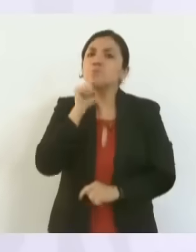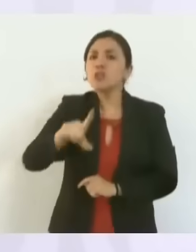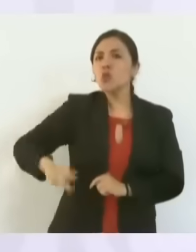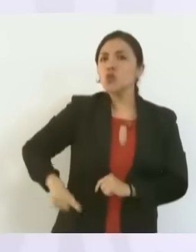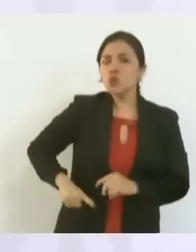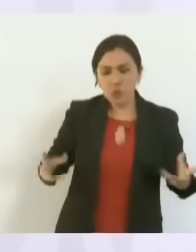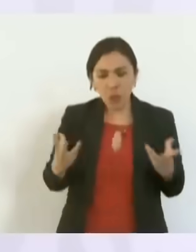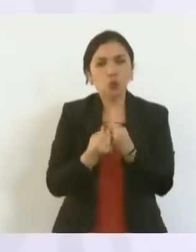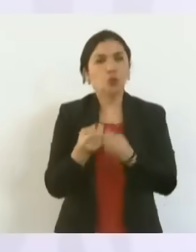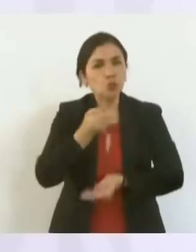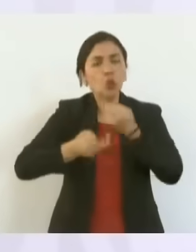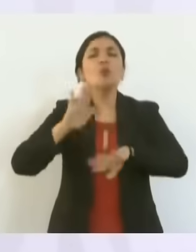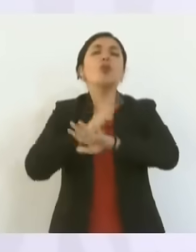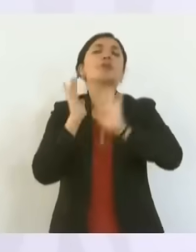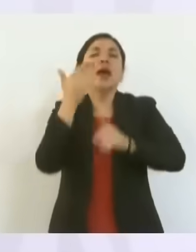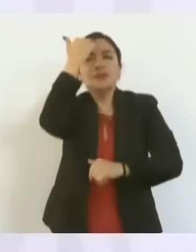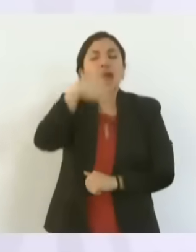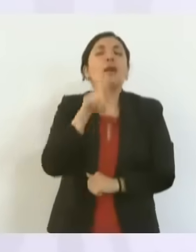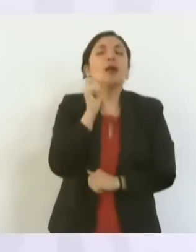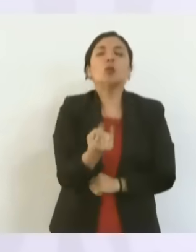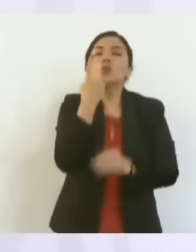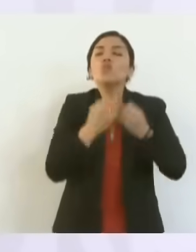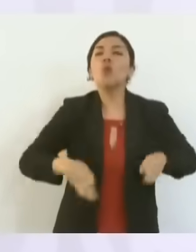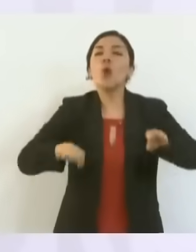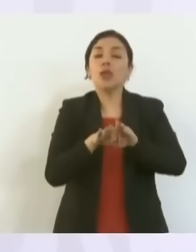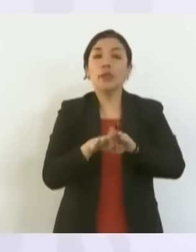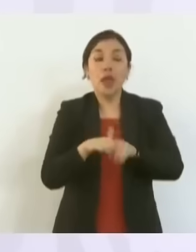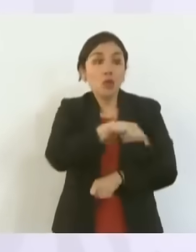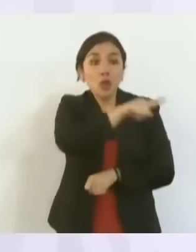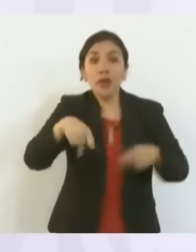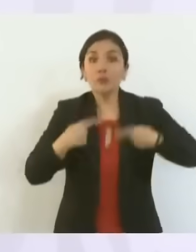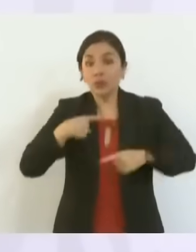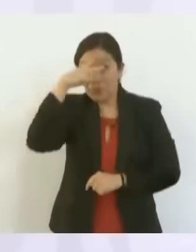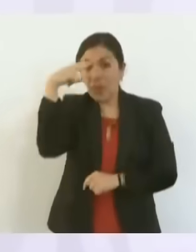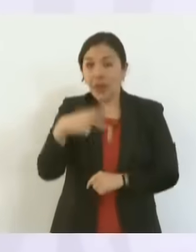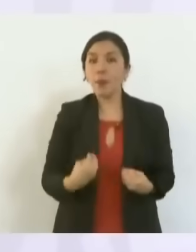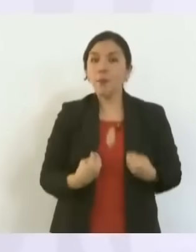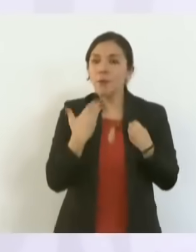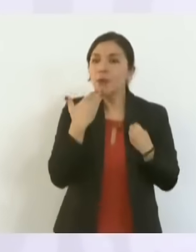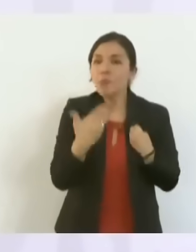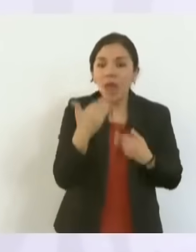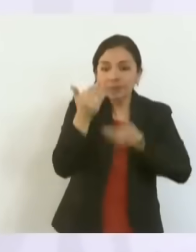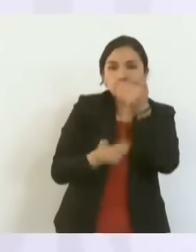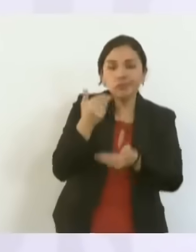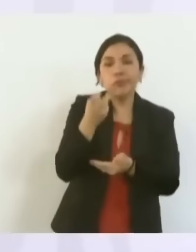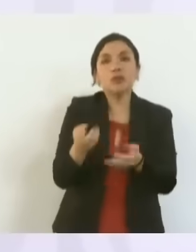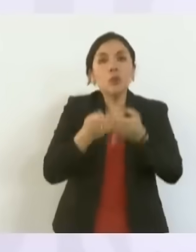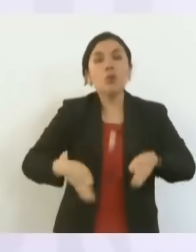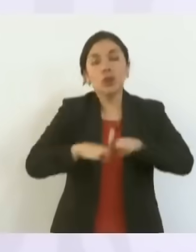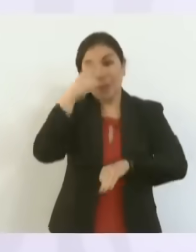porque sabemos que está en juego el bienestar de las mexicanas y mexicanos y el progreso nacional.